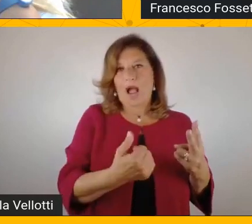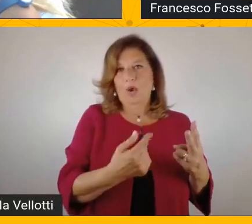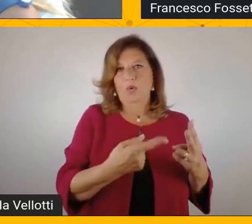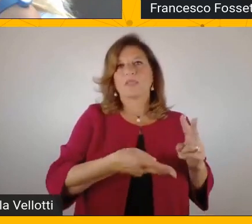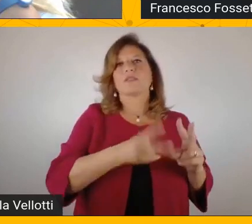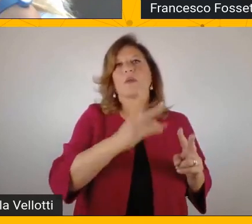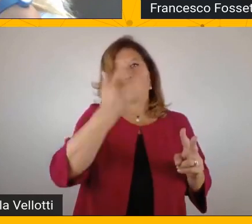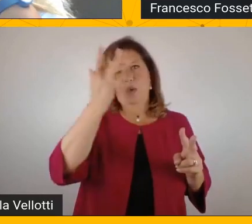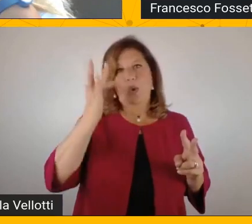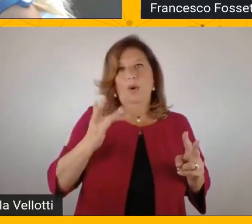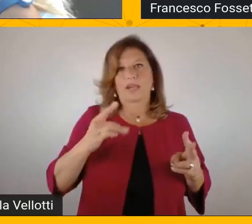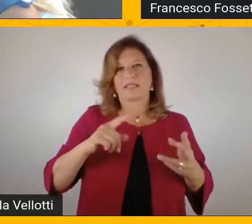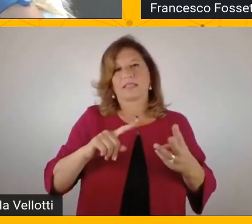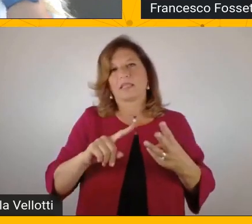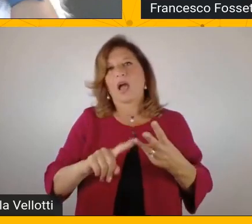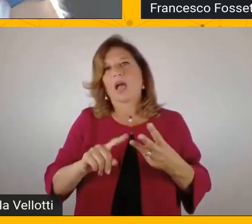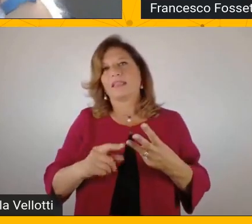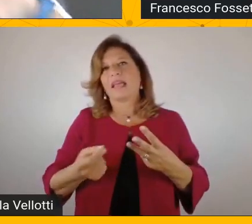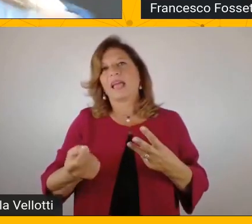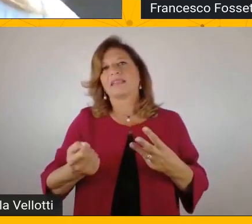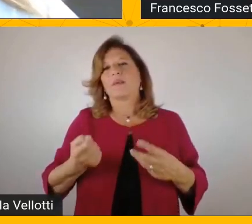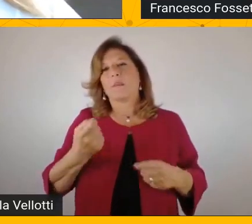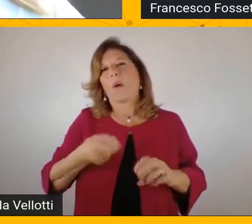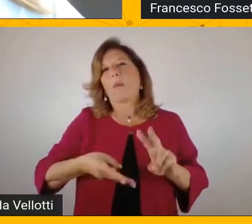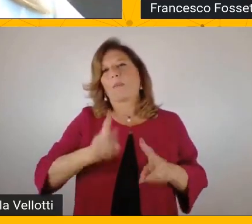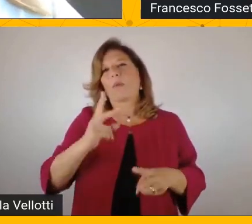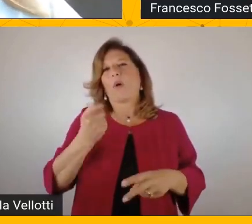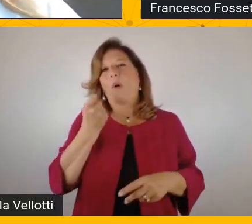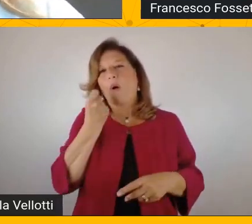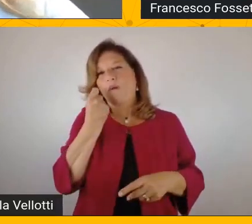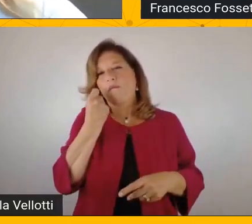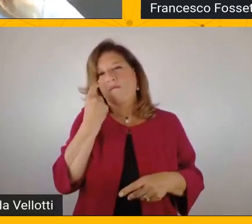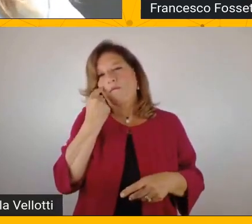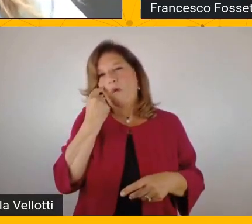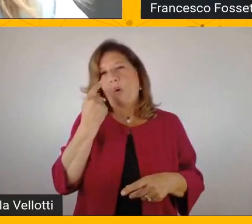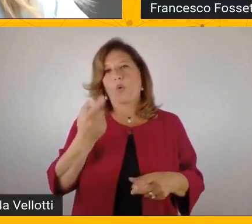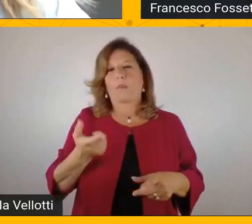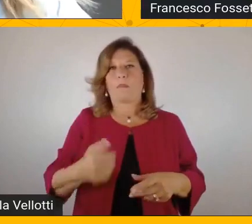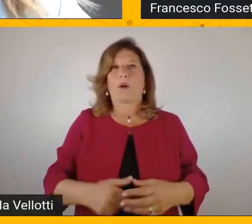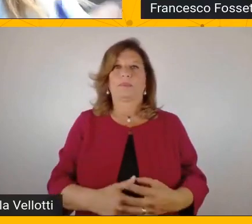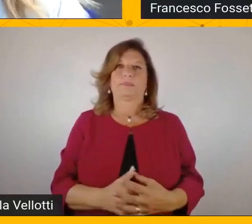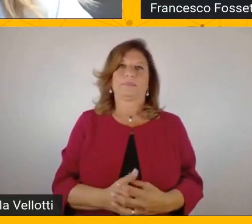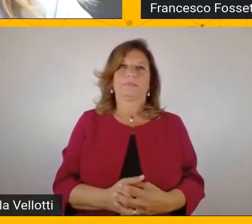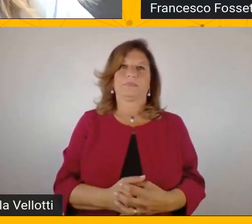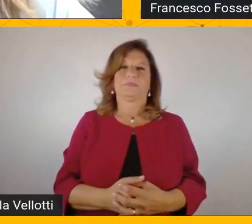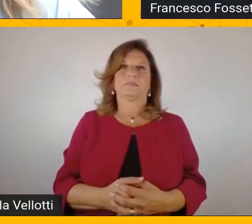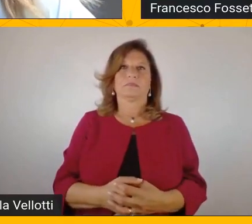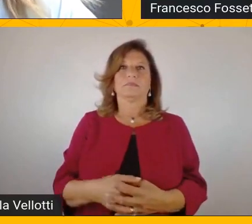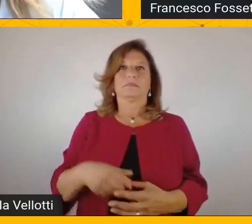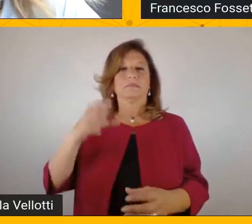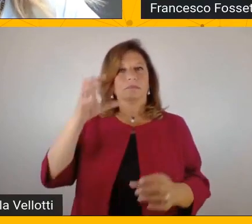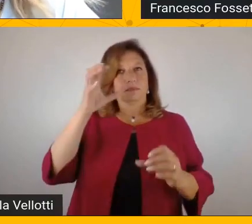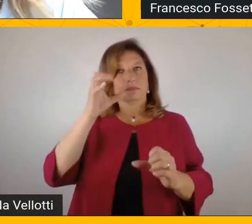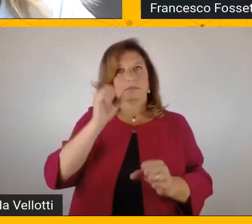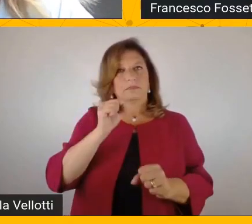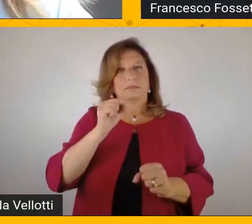insomma è un po' meno ehm furbesco diciamo come